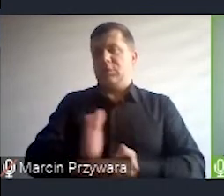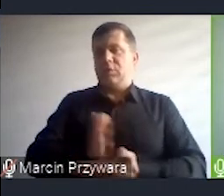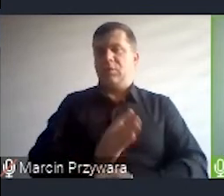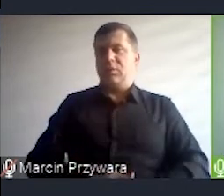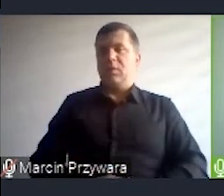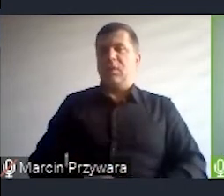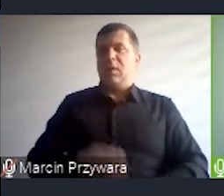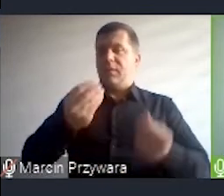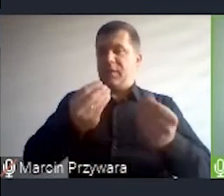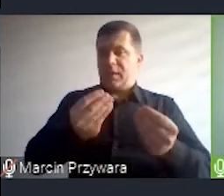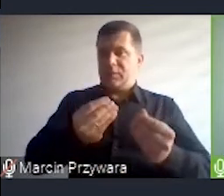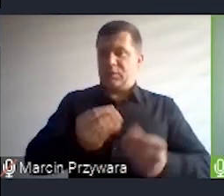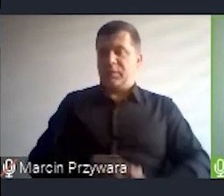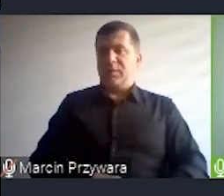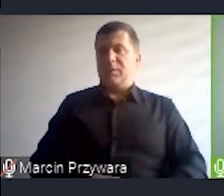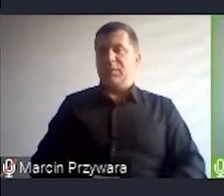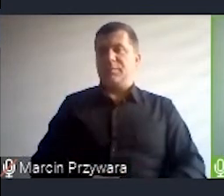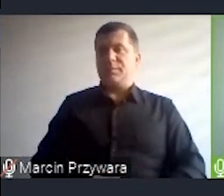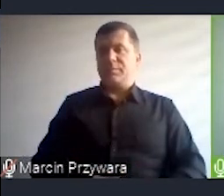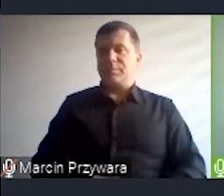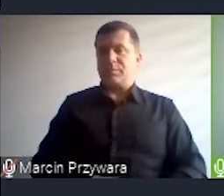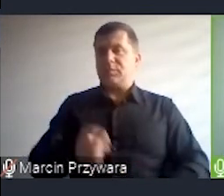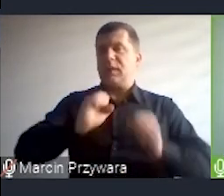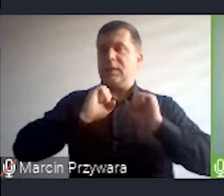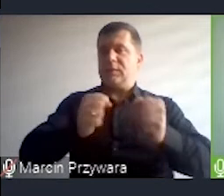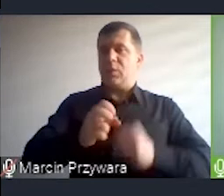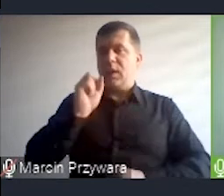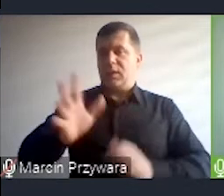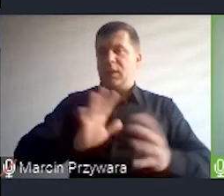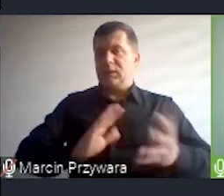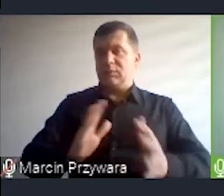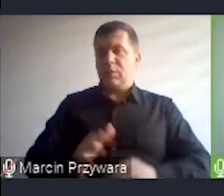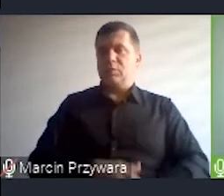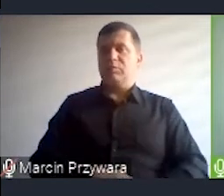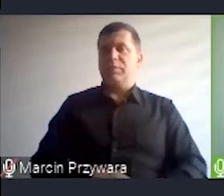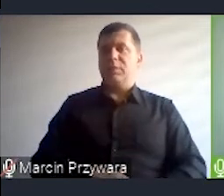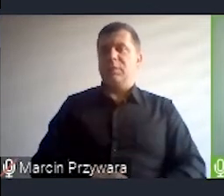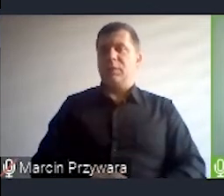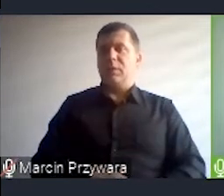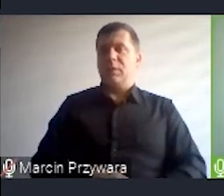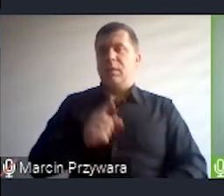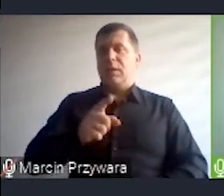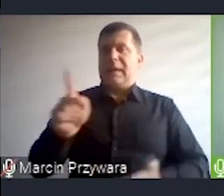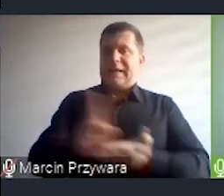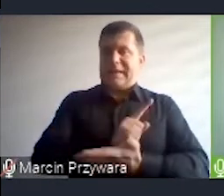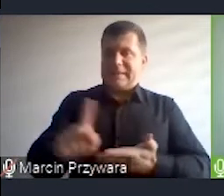Finansowy działa w ten sposób, że i ryzyko i korzyści,